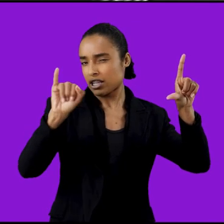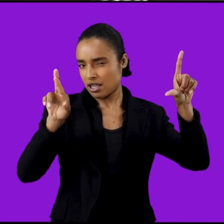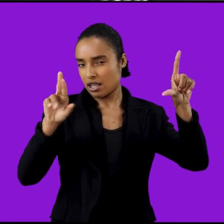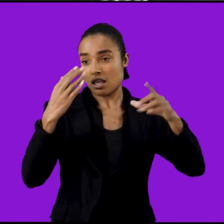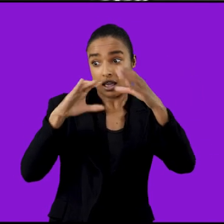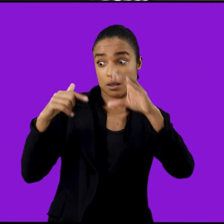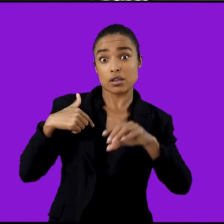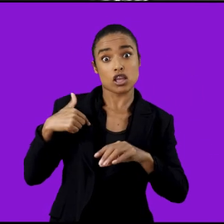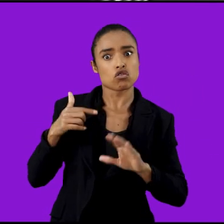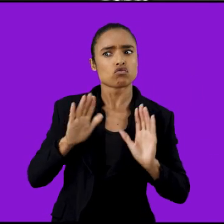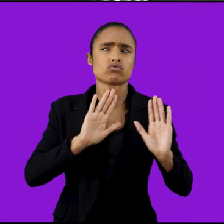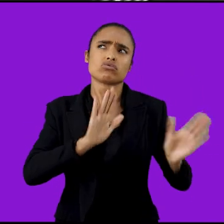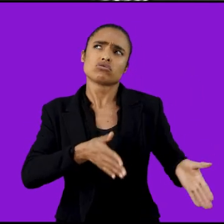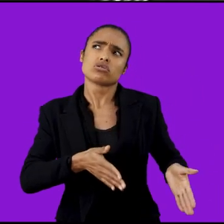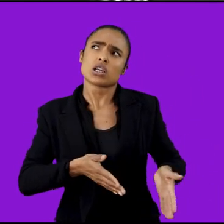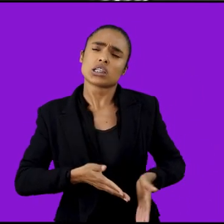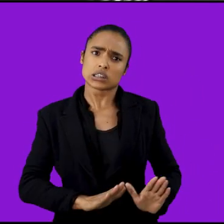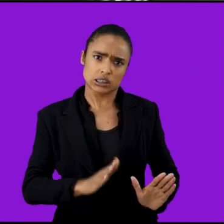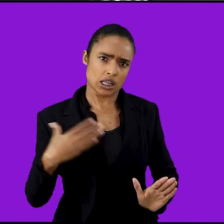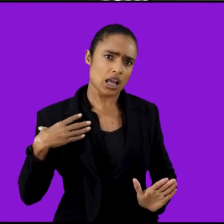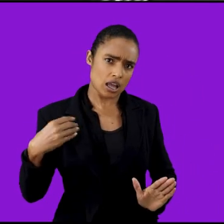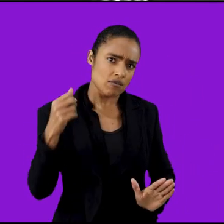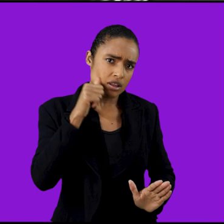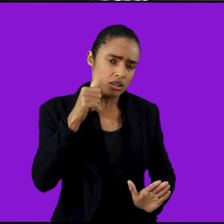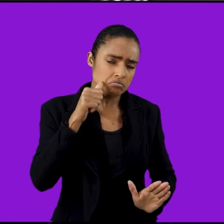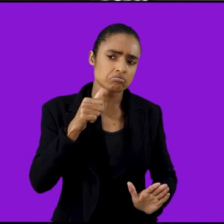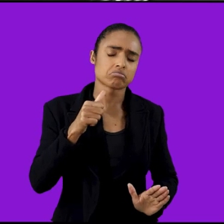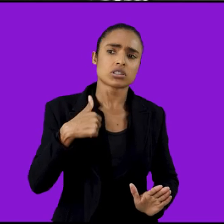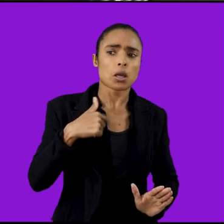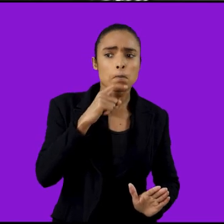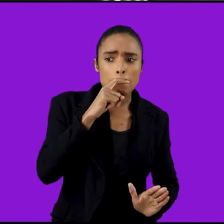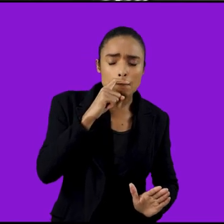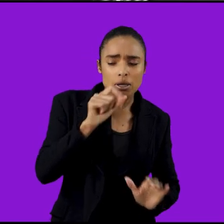E eu ia ser pai, né? Na verdade tinha acabado de ser pai. E uma hora o tiozinho me chamou